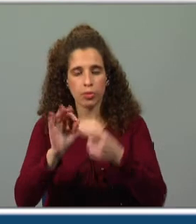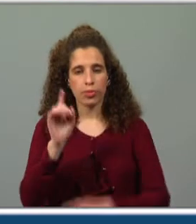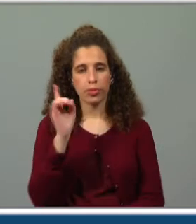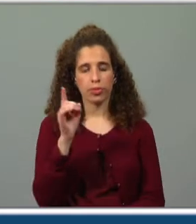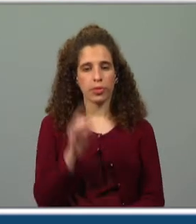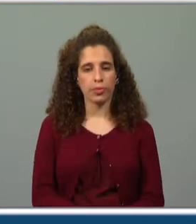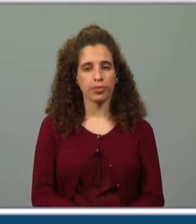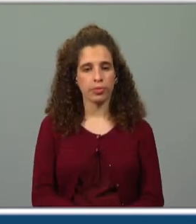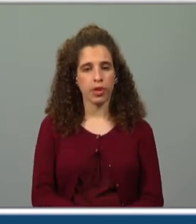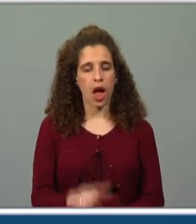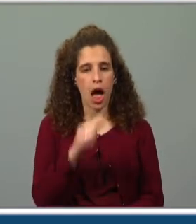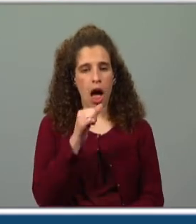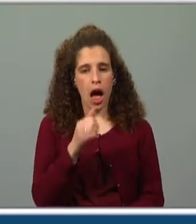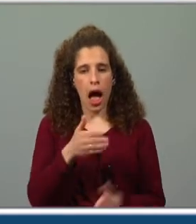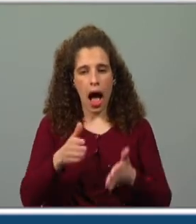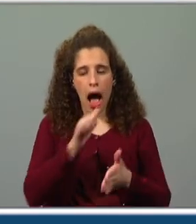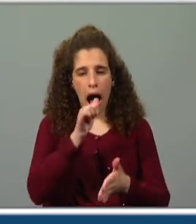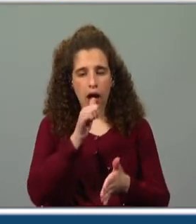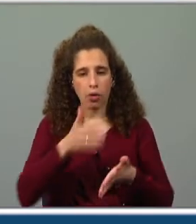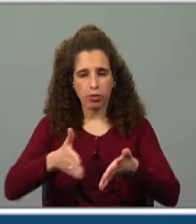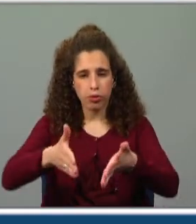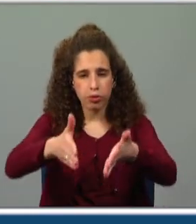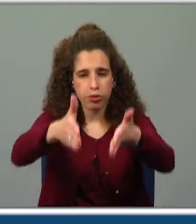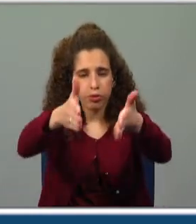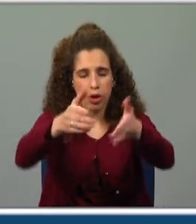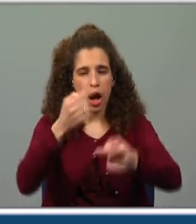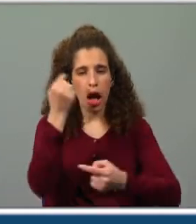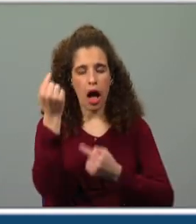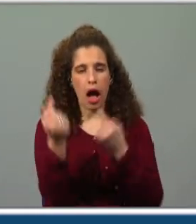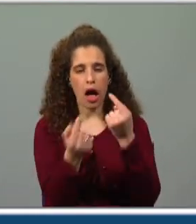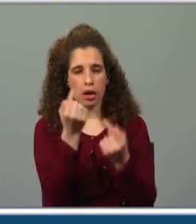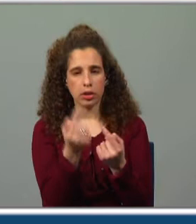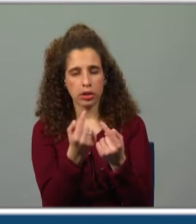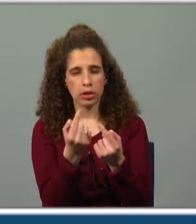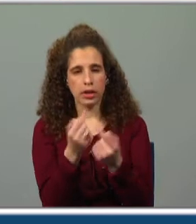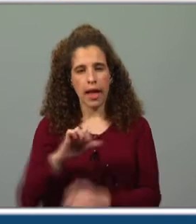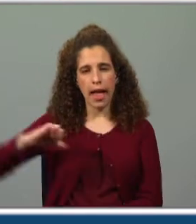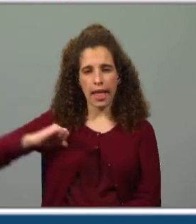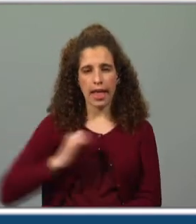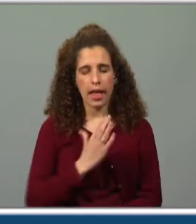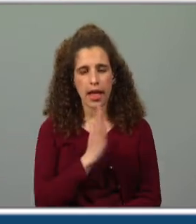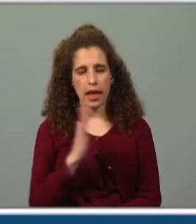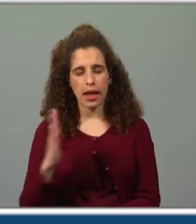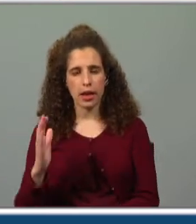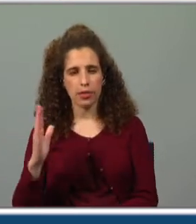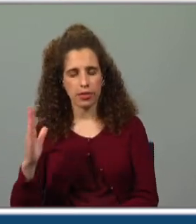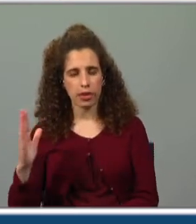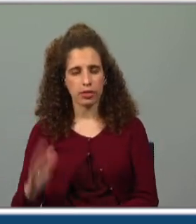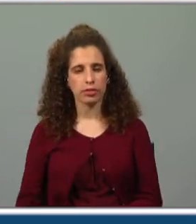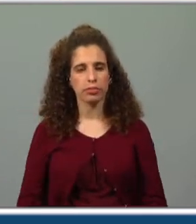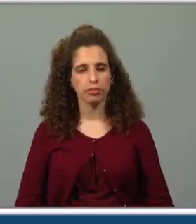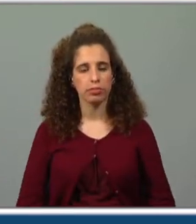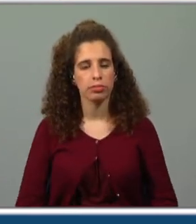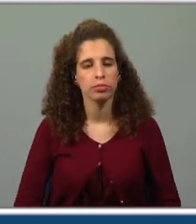aqui um curso da água temos algumas o que algumas ervas ou arbustos não é e 這裡有一個水上課程，我們有一些 o有些草本植物或灌木不是